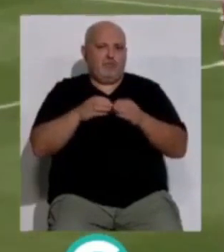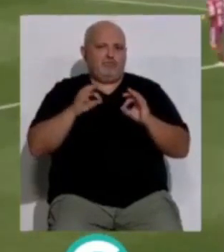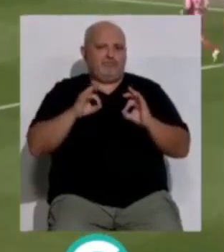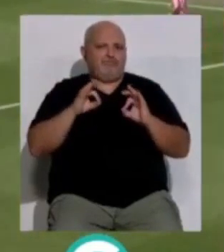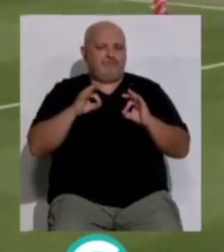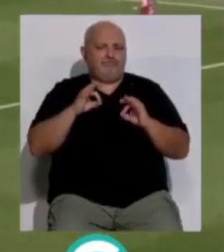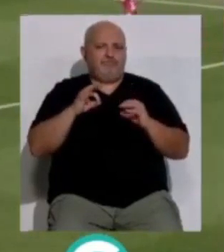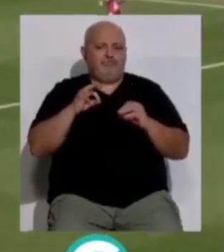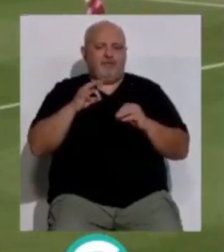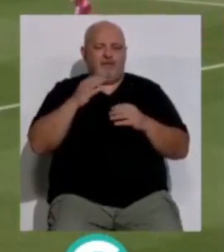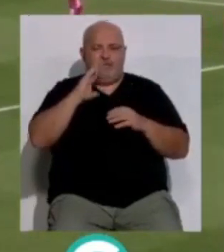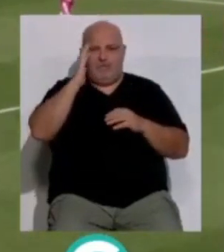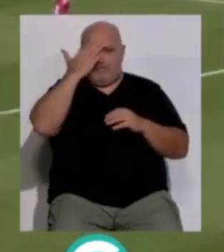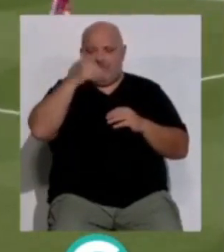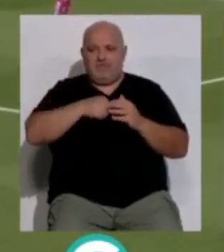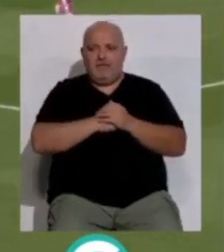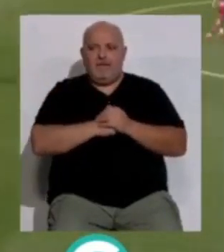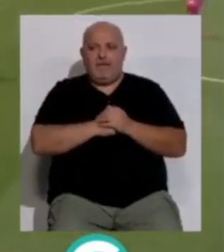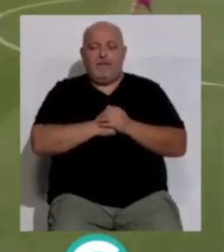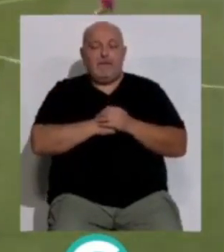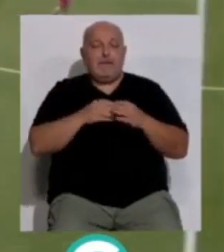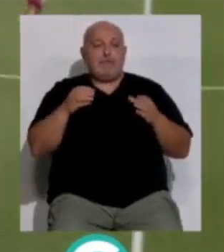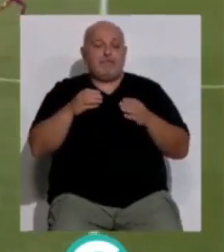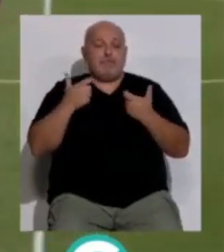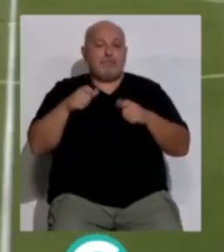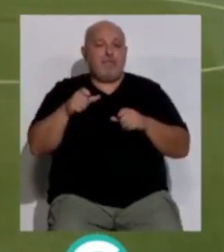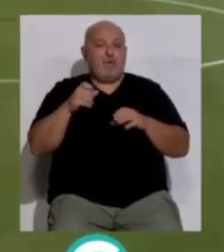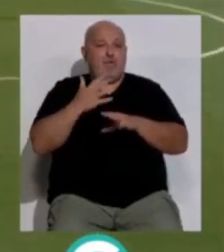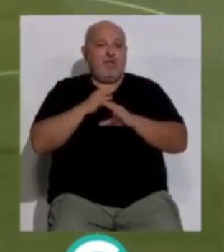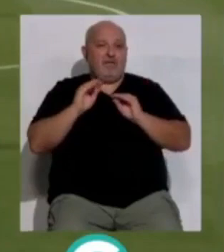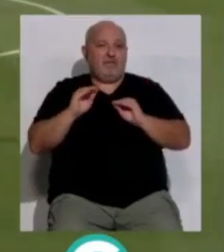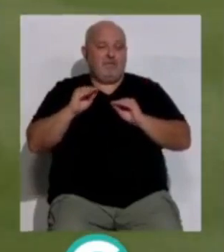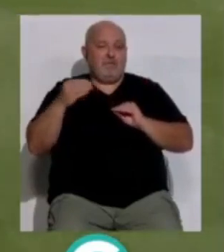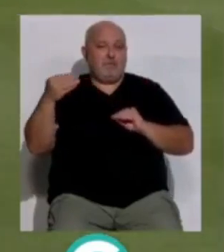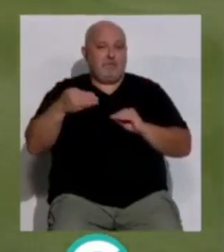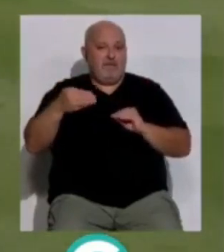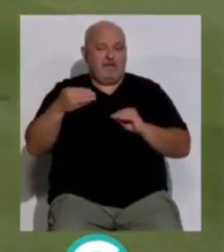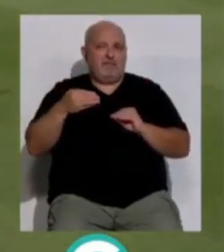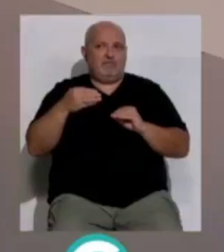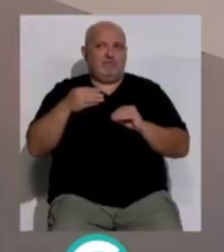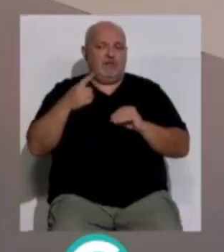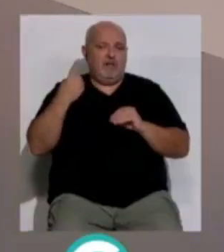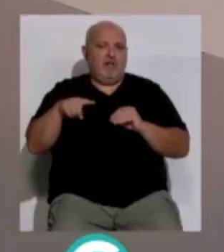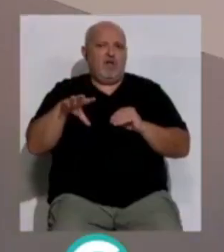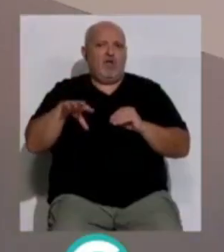la columna vertebral eso en cuanto a los jugadores del mirandilla que tiene la opción de desarrollar